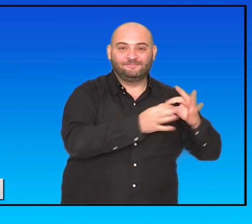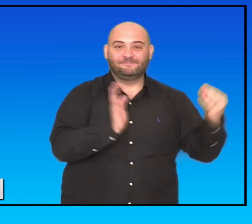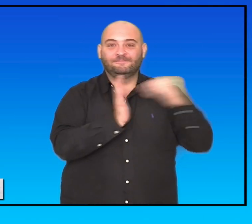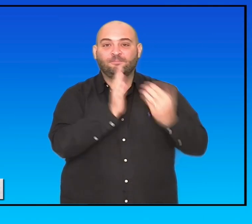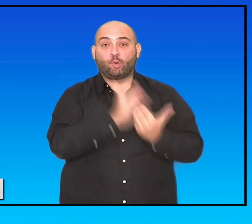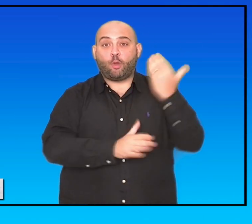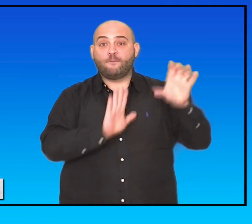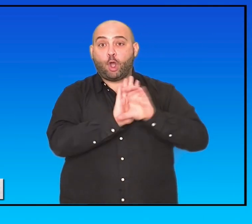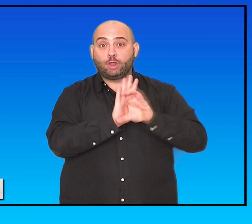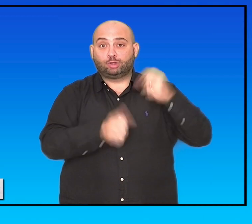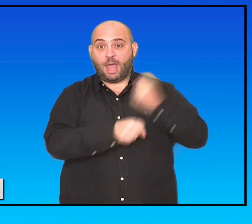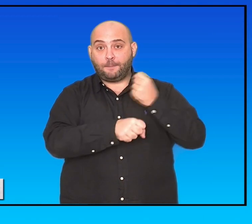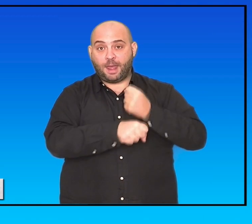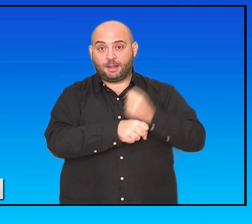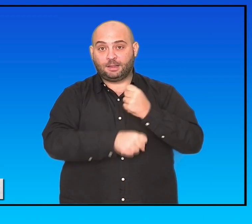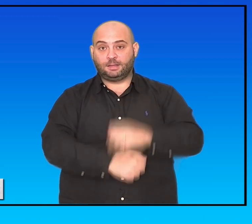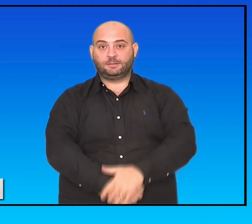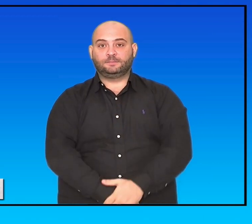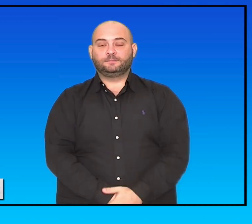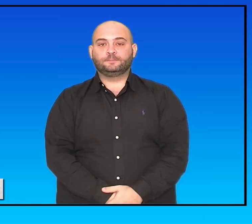dell'adozione del nuovo Codice Appalti.